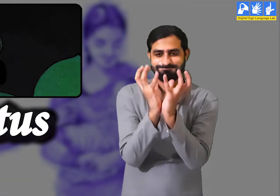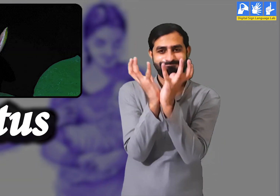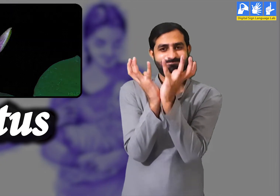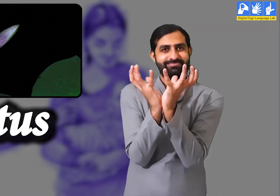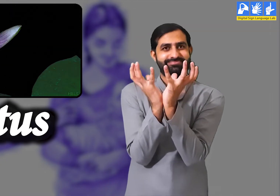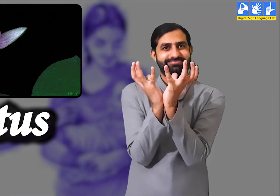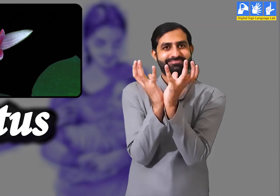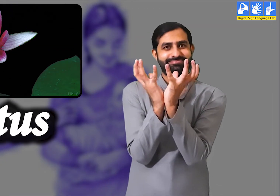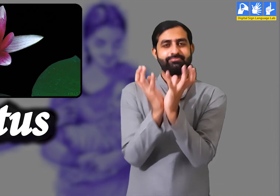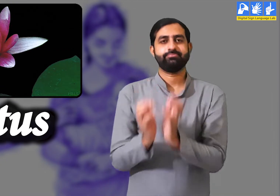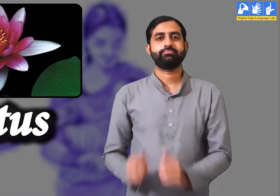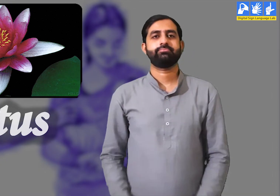कमल का फूल